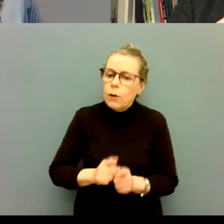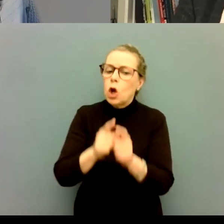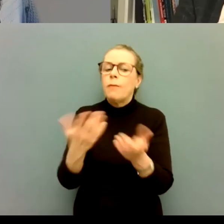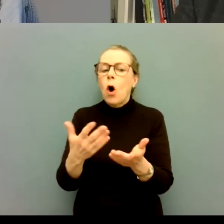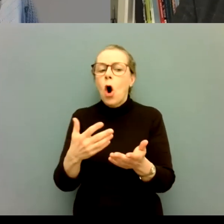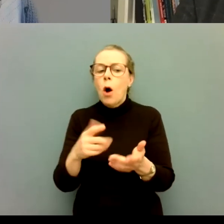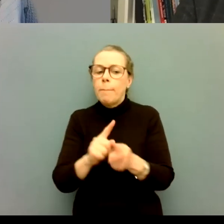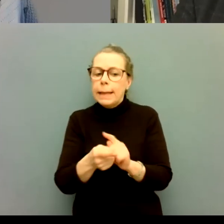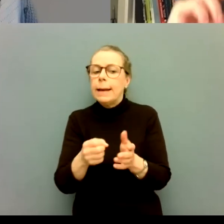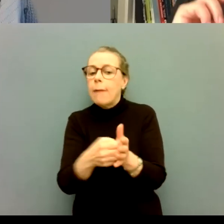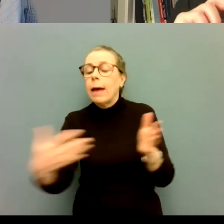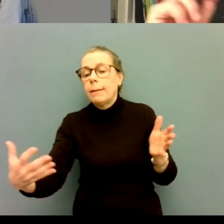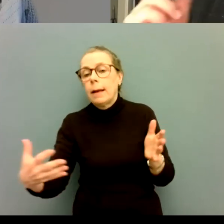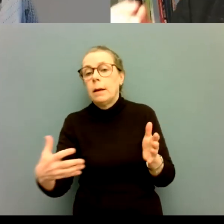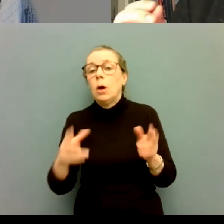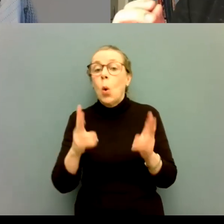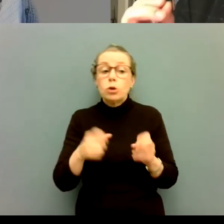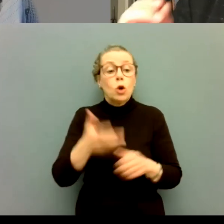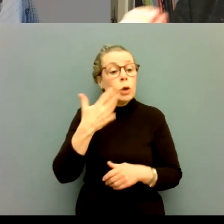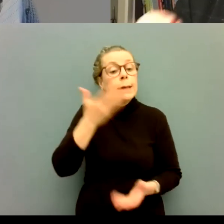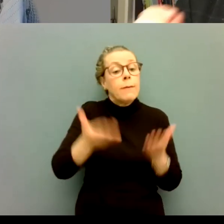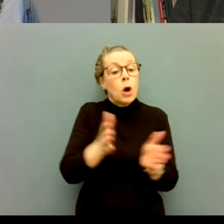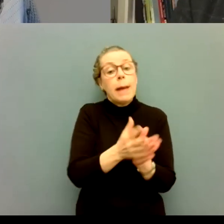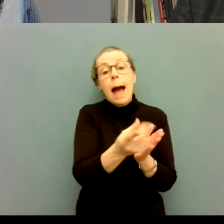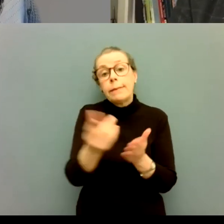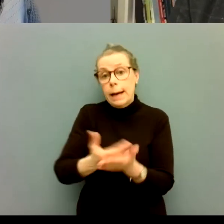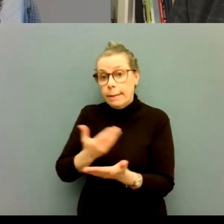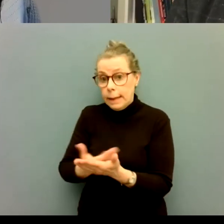att kolla på lagar och budgetar, utan att följa upp effekten-